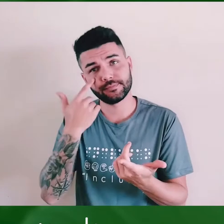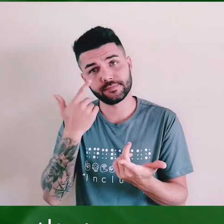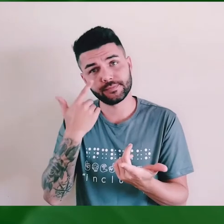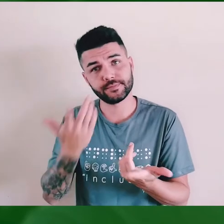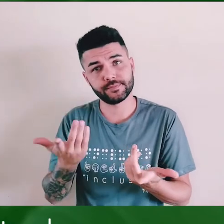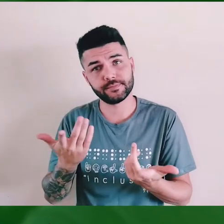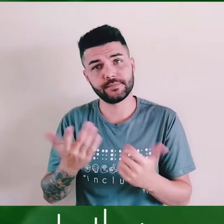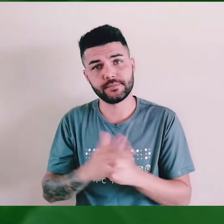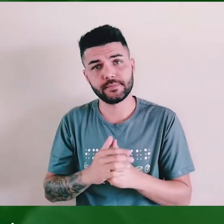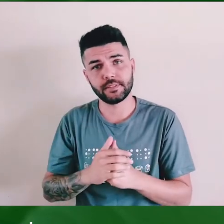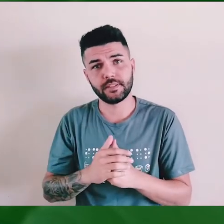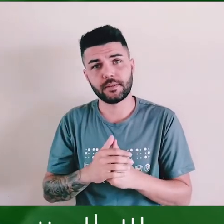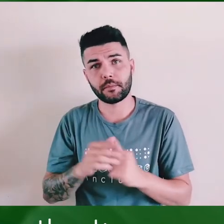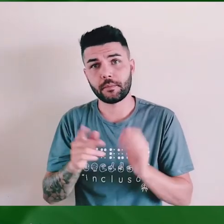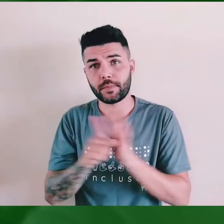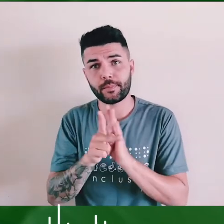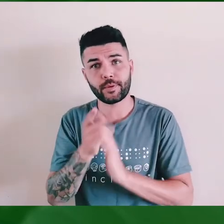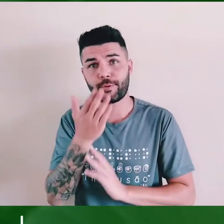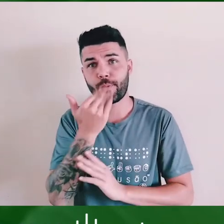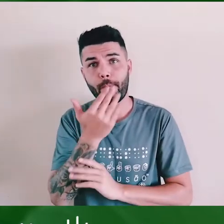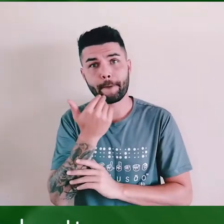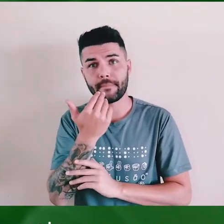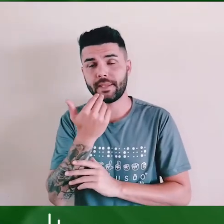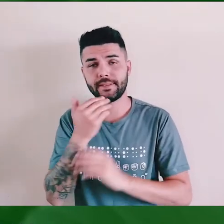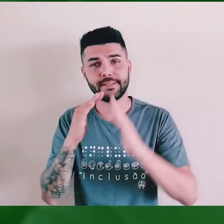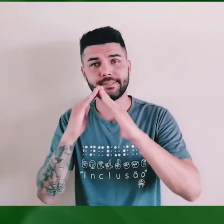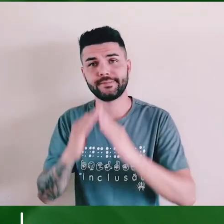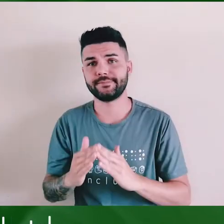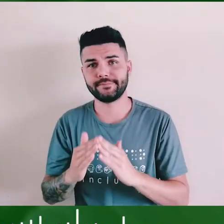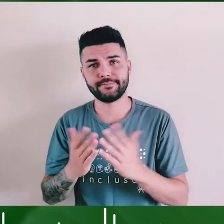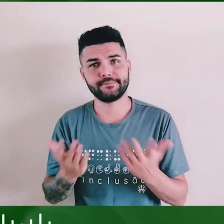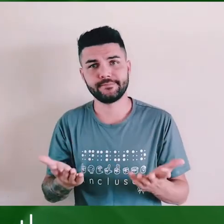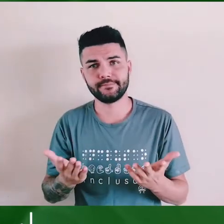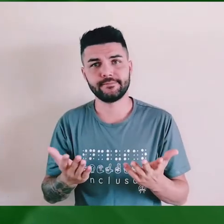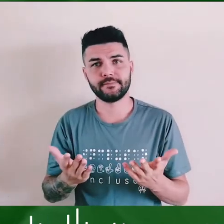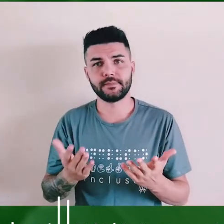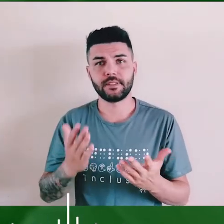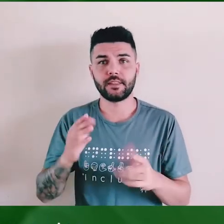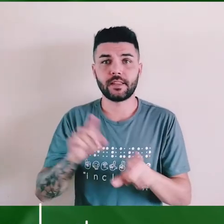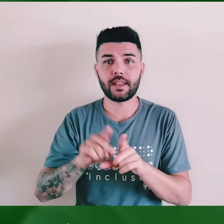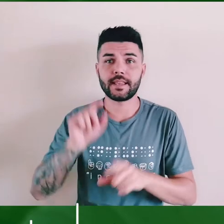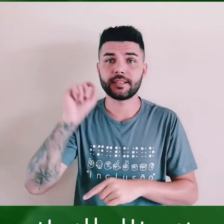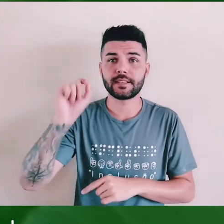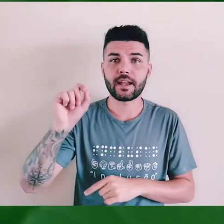de colocar comida em casa, muito menos para pagar um sócio torcedor... Então é algo